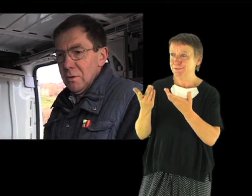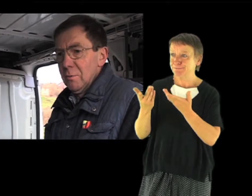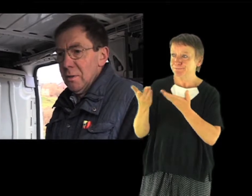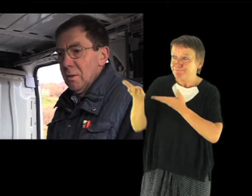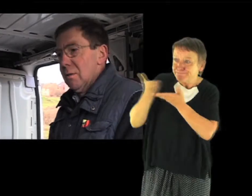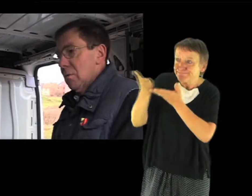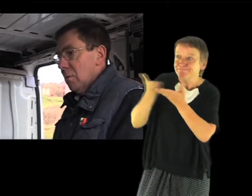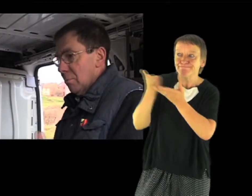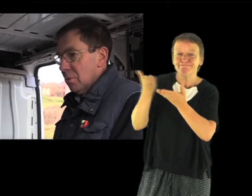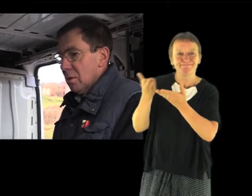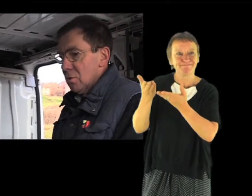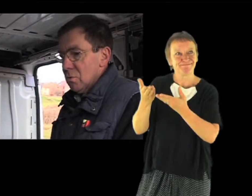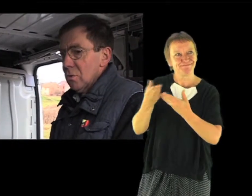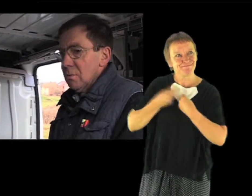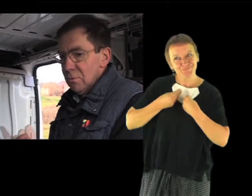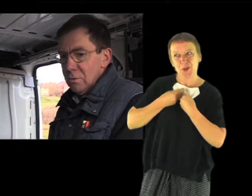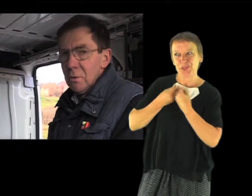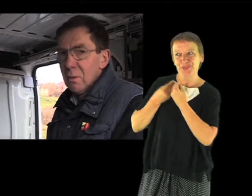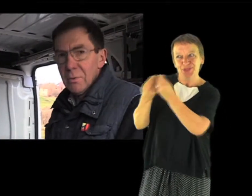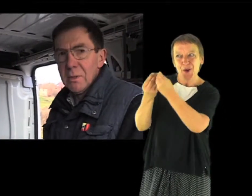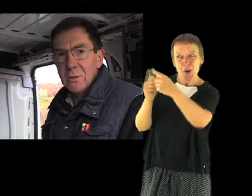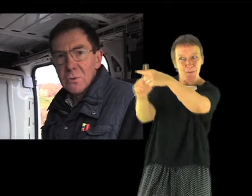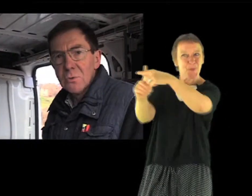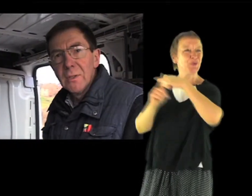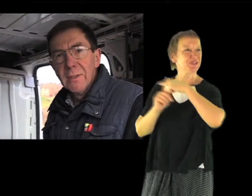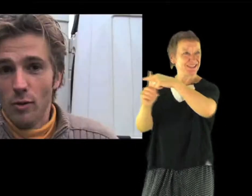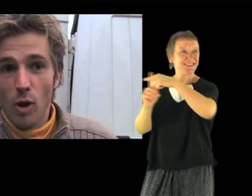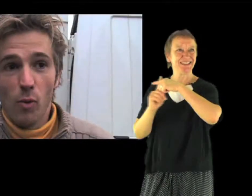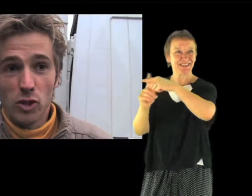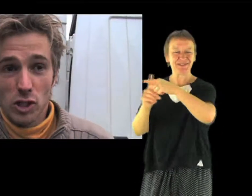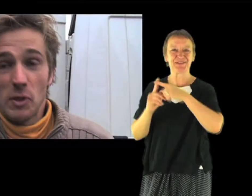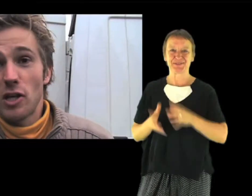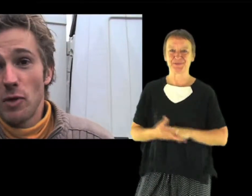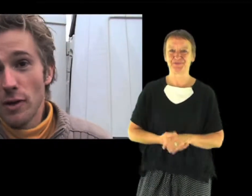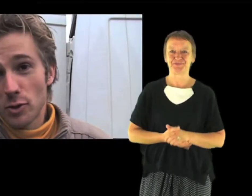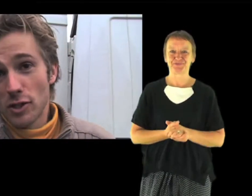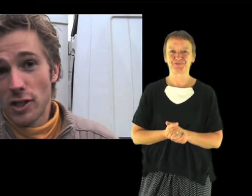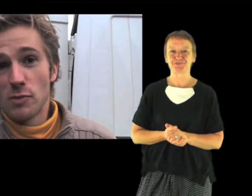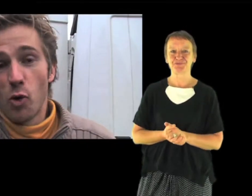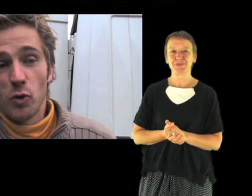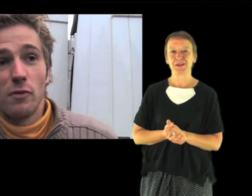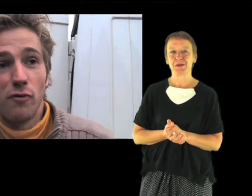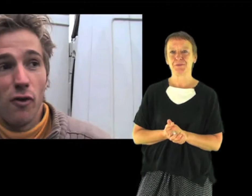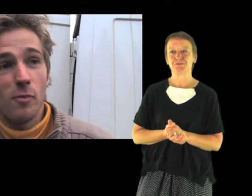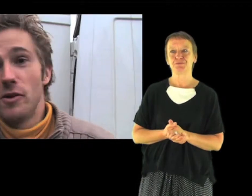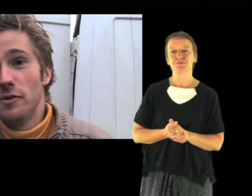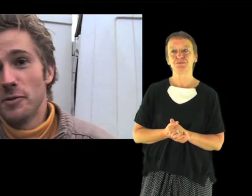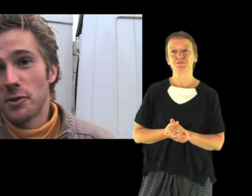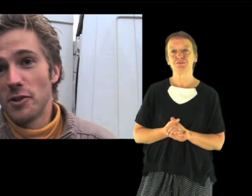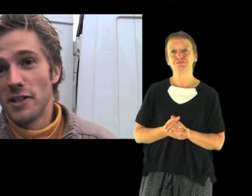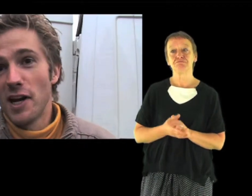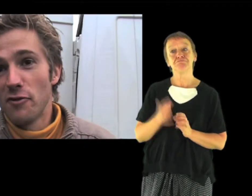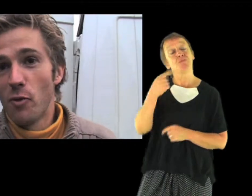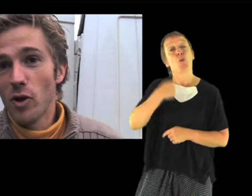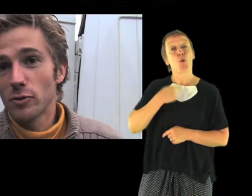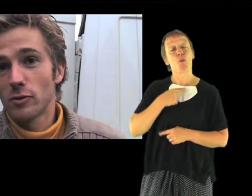ça nous apporte quelque chose. Et en même temps, ça lui apporte quelque chose. Pour moi, ça se passe très bien parce que c'est quasiment lui qui me forme.